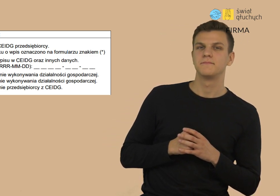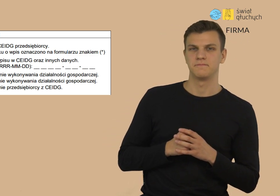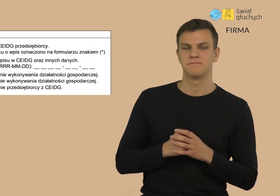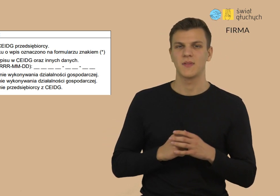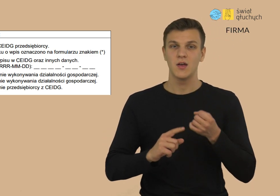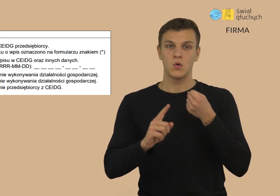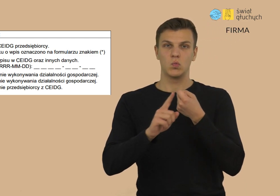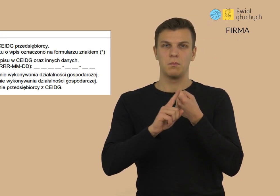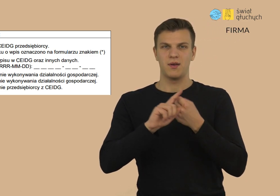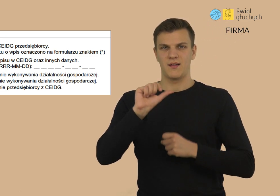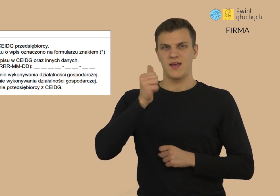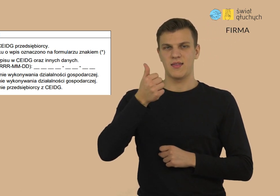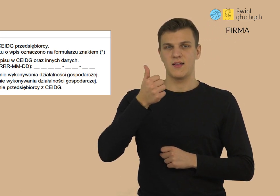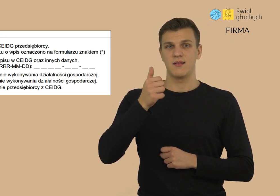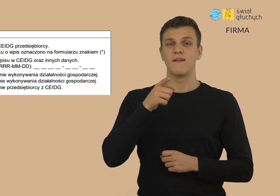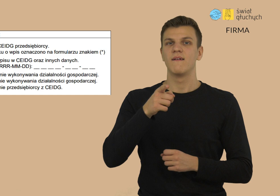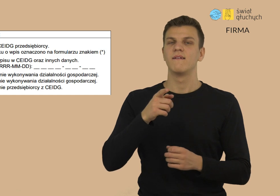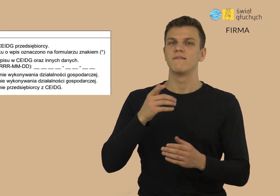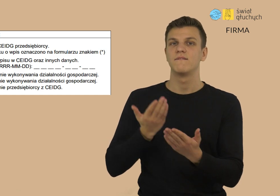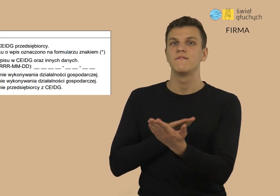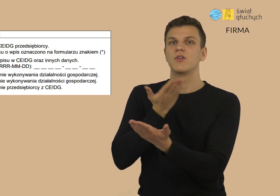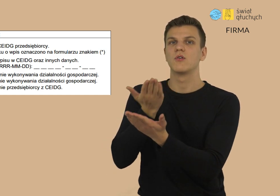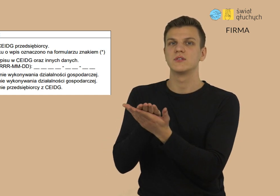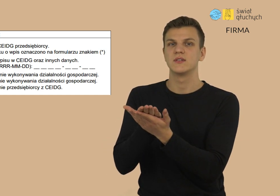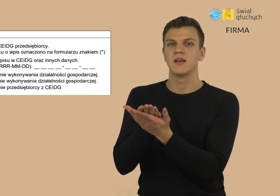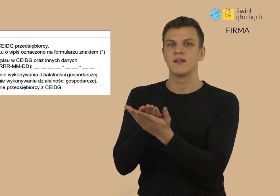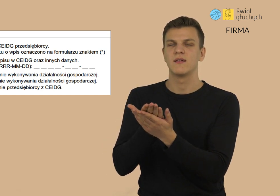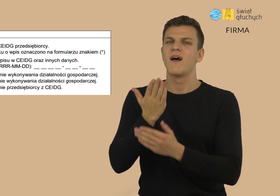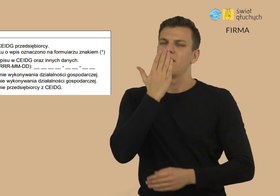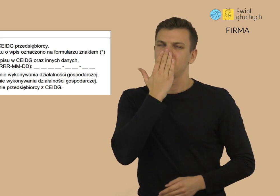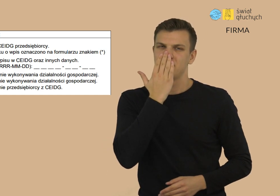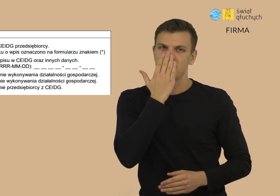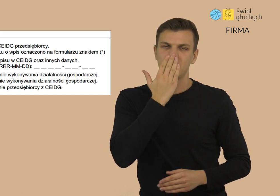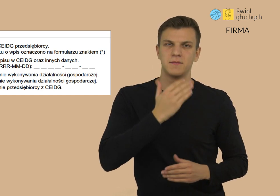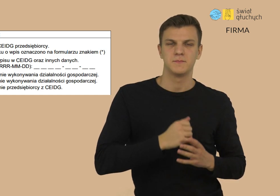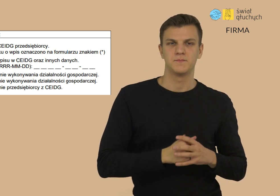1- Rodzaj wniosku.